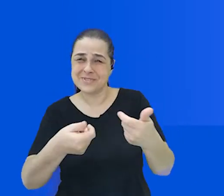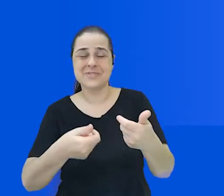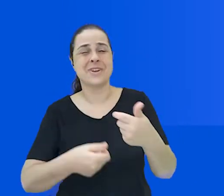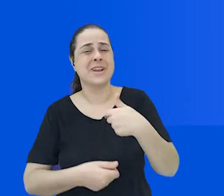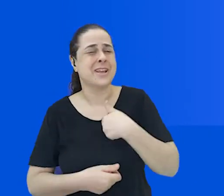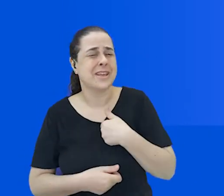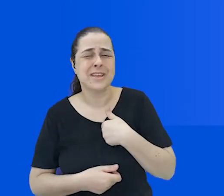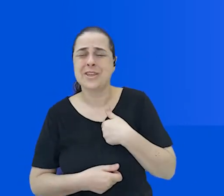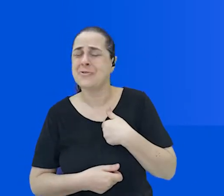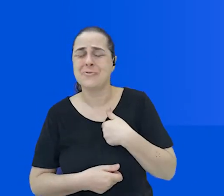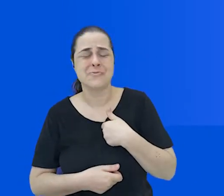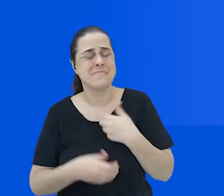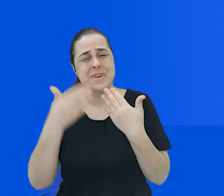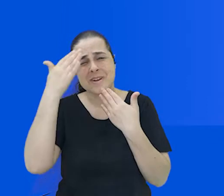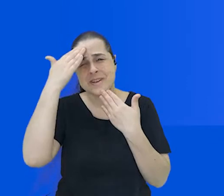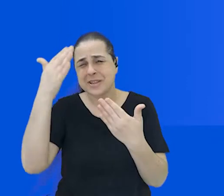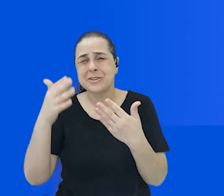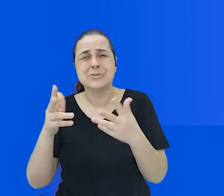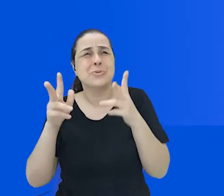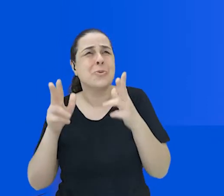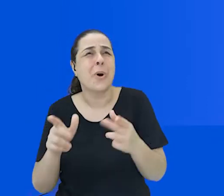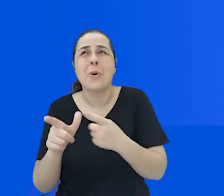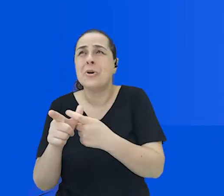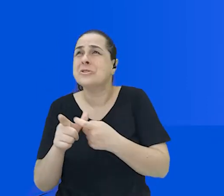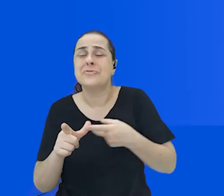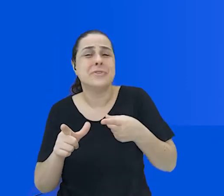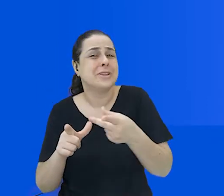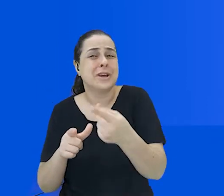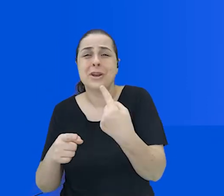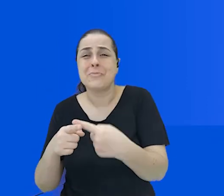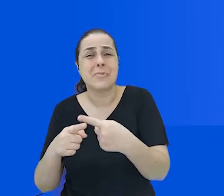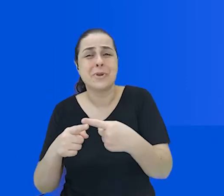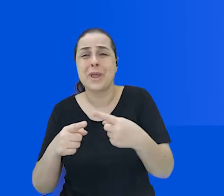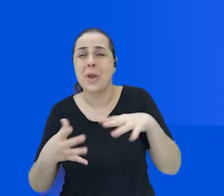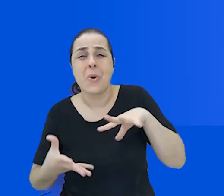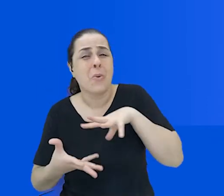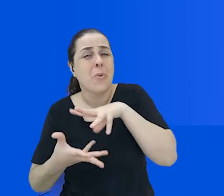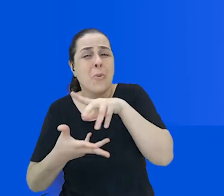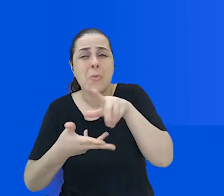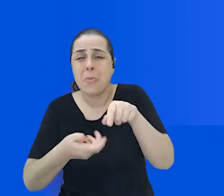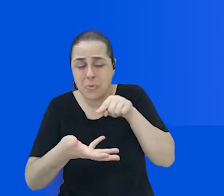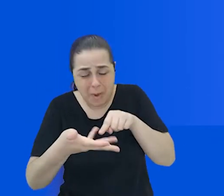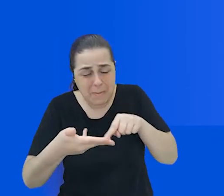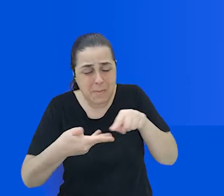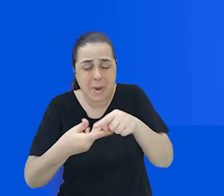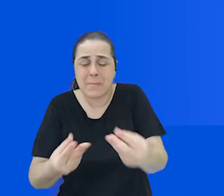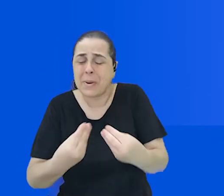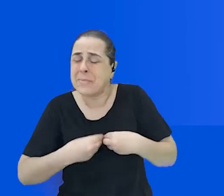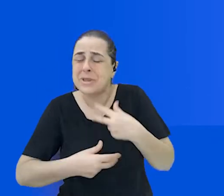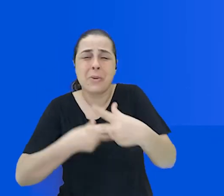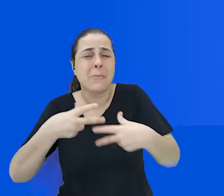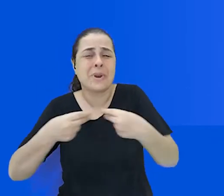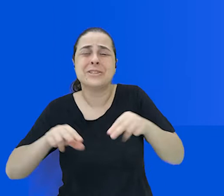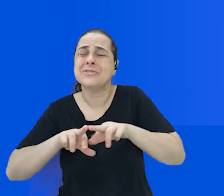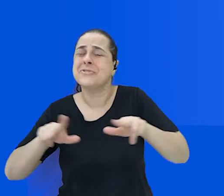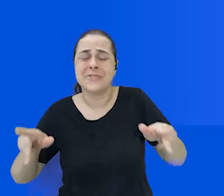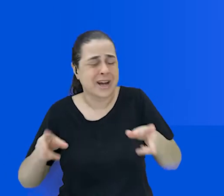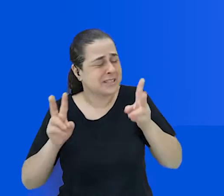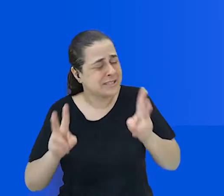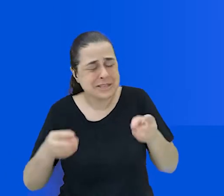Eu tenho uma divida eterna com vocês duas que me deram um mundo de presente. Eu sempre vou falar isso e me convidaram